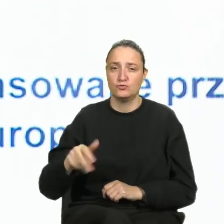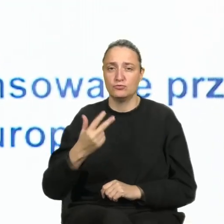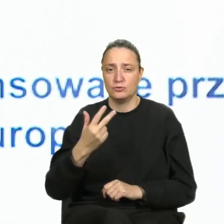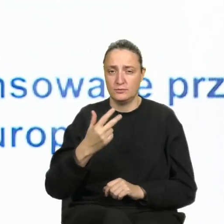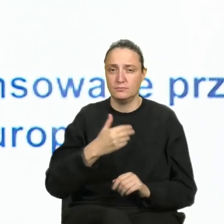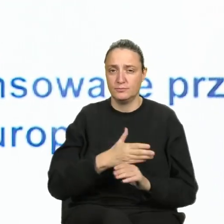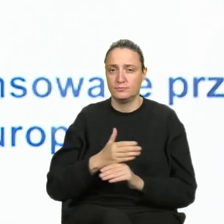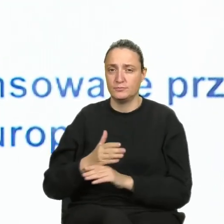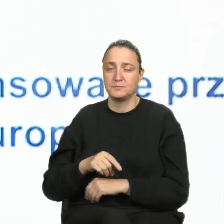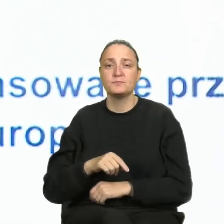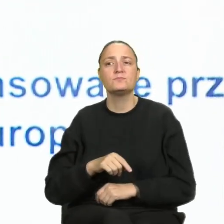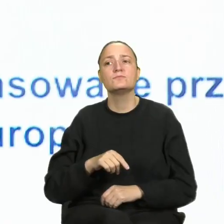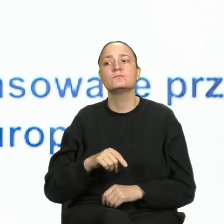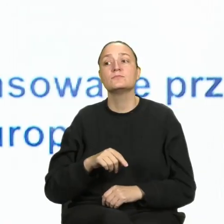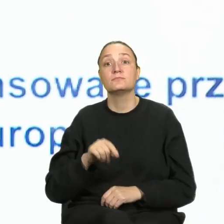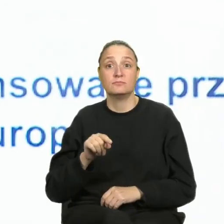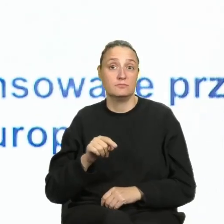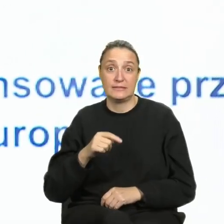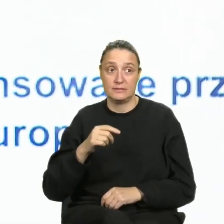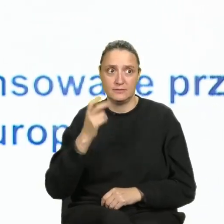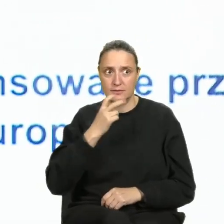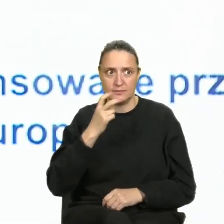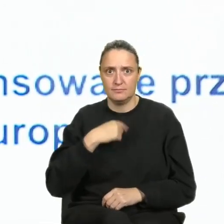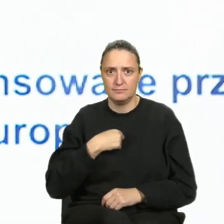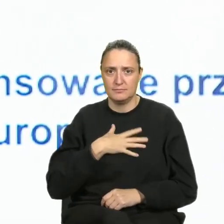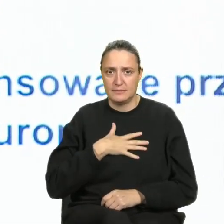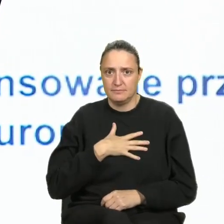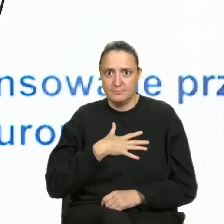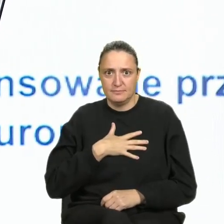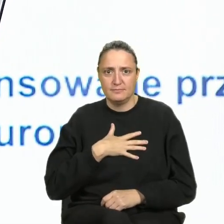I to zainteresowanie przerosło nasze oczekiwania,